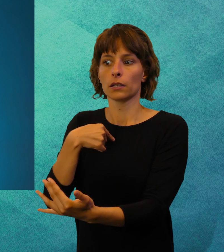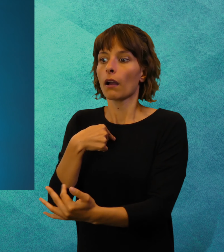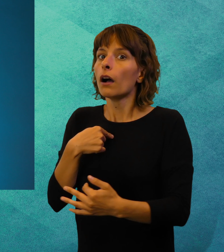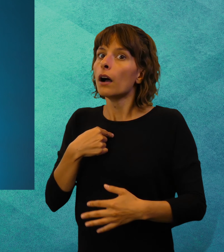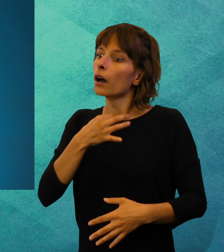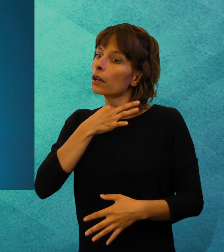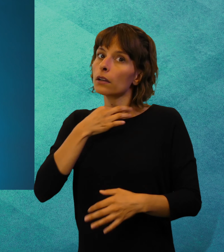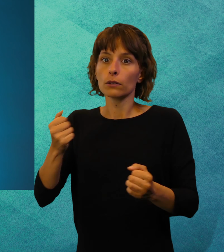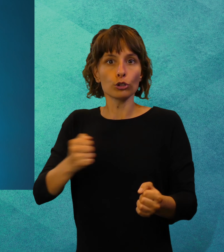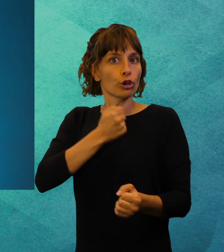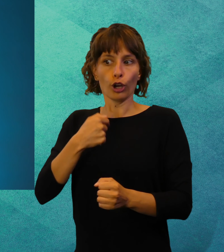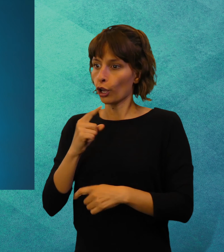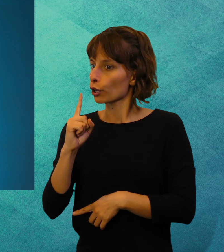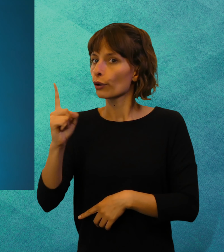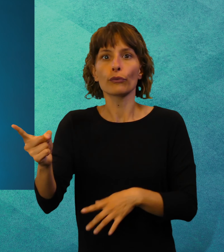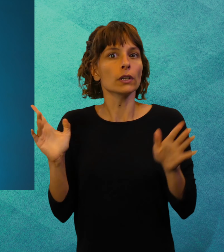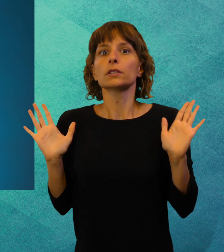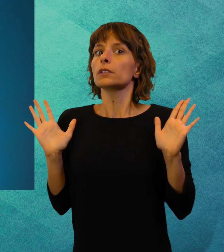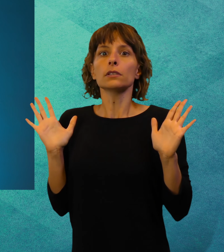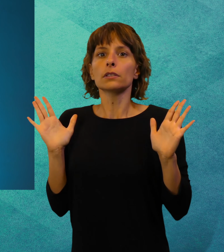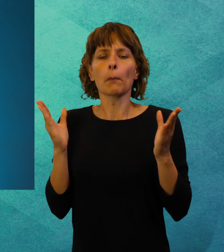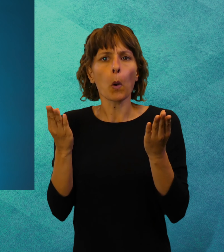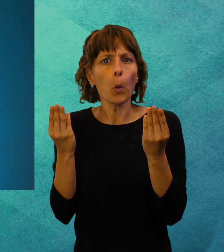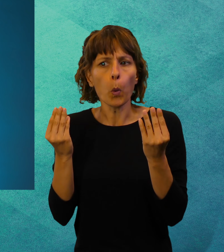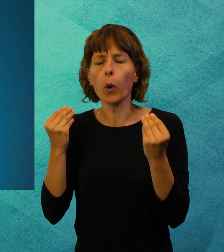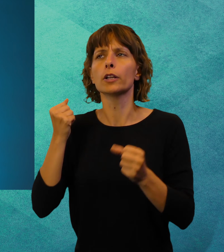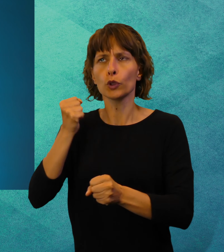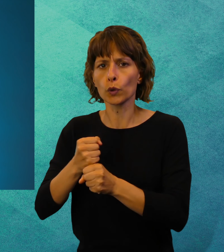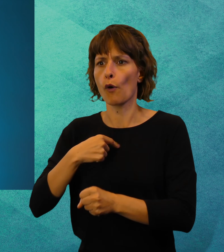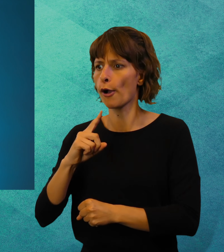te bedenken. Door bijvoorbeeld de eerste tijd samen te gaan, met zijn tweeën, zodat je het net wel